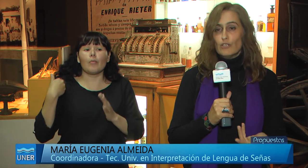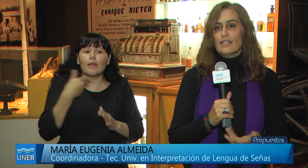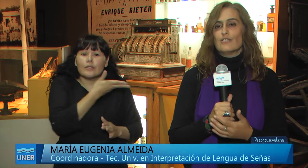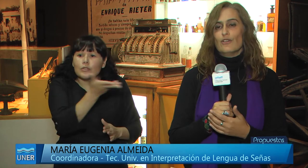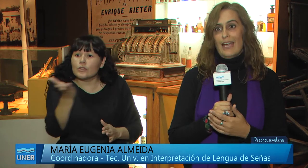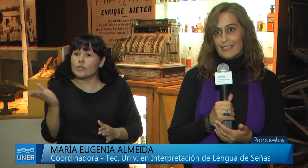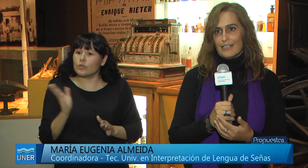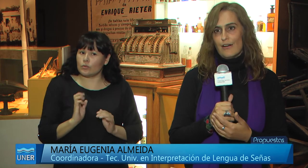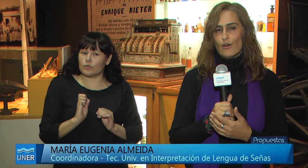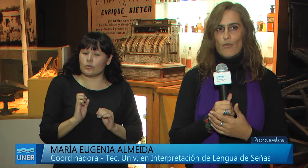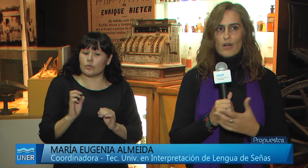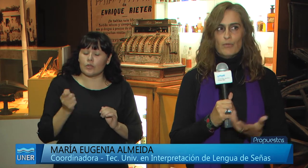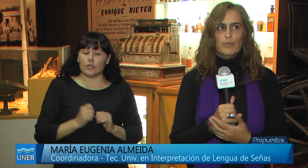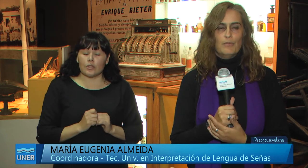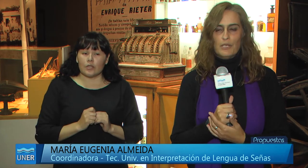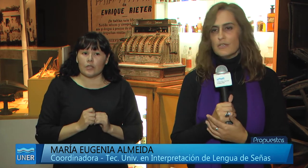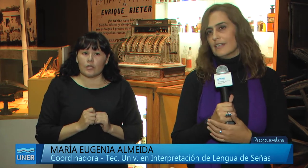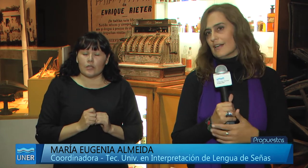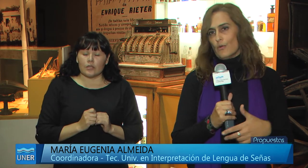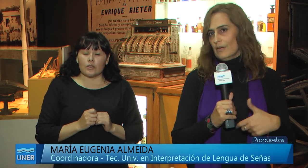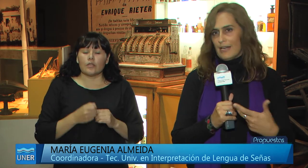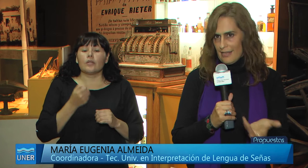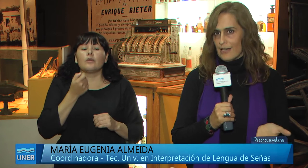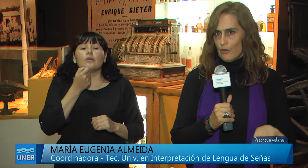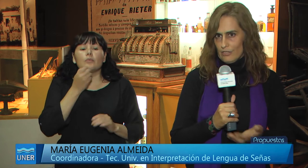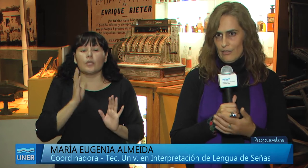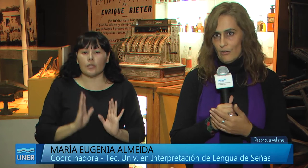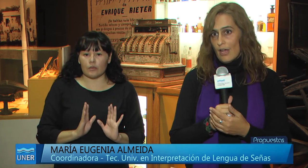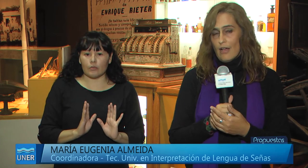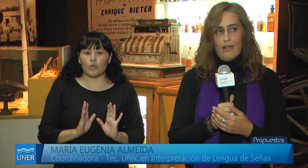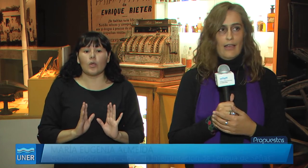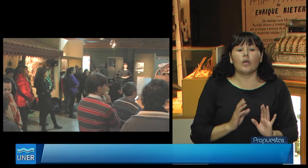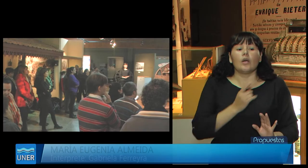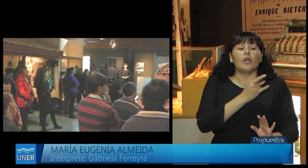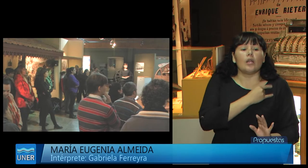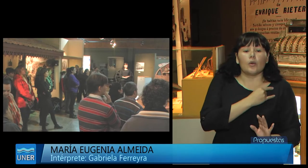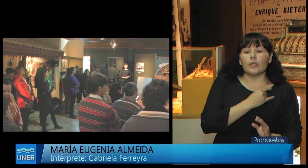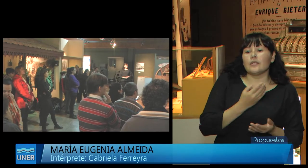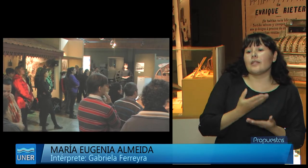En ese contexto este trabajo, podemos decir reúne varias de estas cosas: la formación,